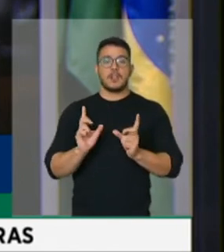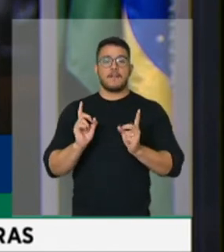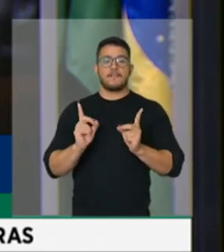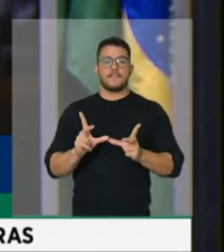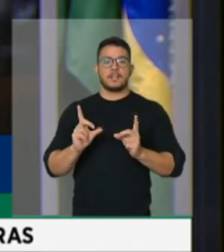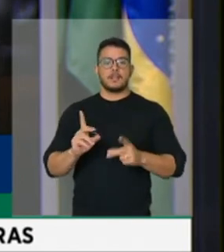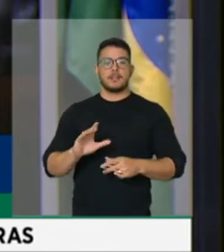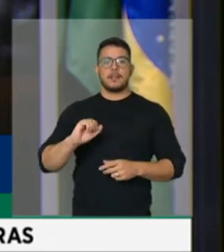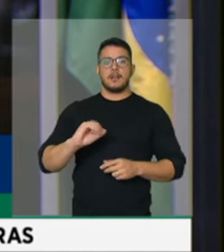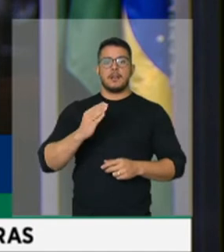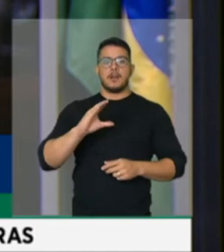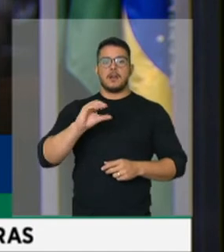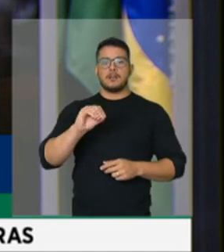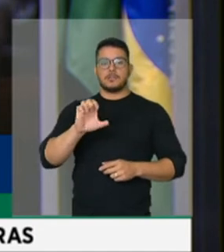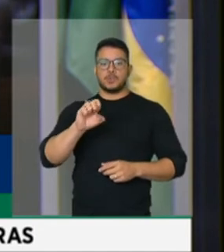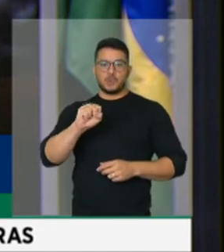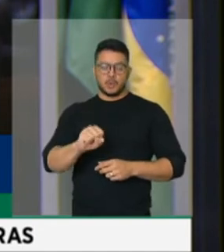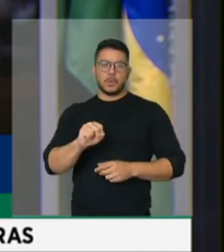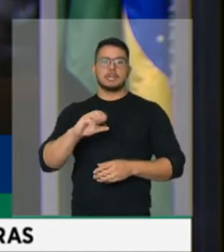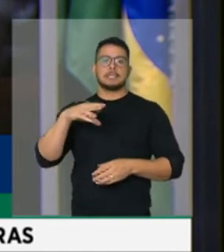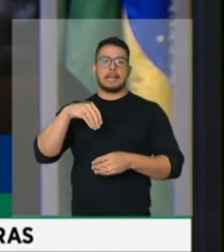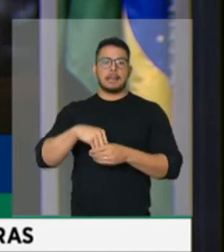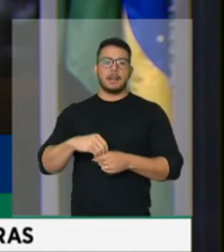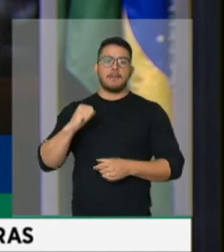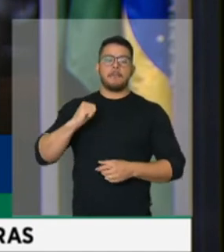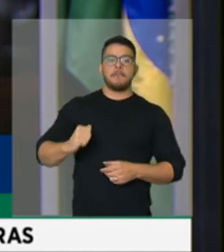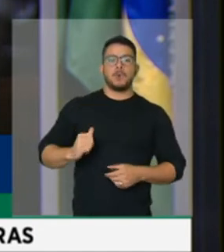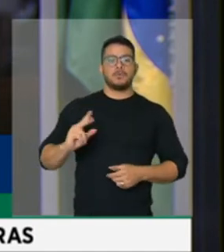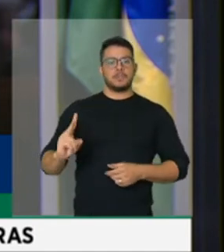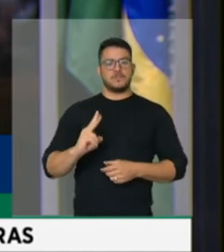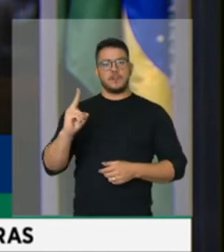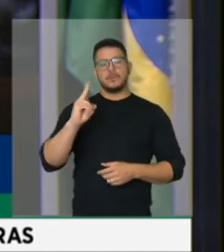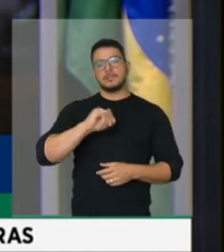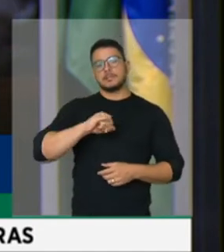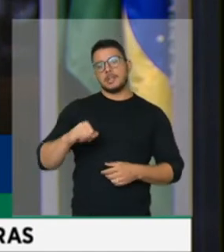UM, VENDA NEGOCIADA DE ATIVOS OU DE BLOCOS DE AÇÕES SUBSIDIÁRIA DA ELETROBRAS PARA INVESTIDOR ESTRATÉGICO